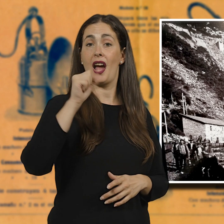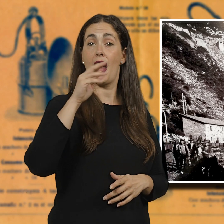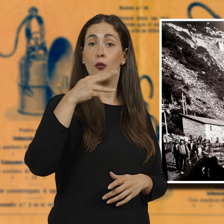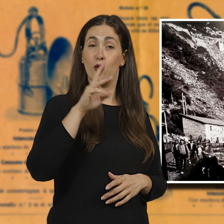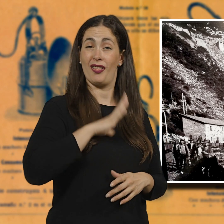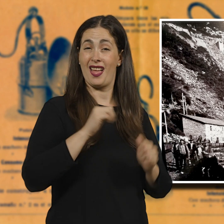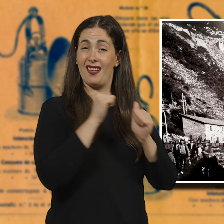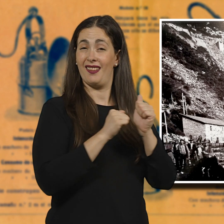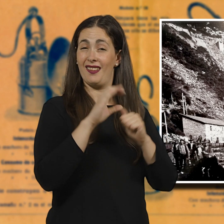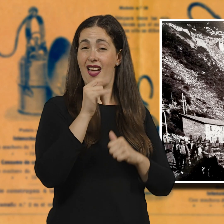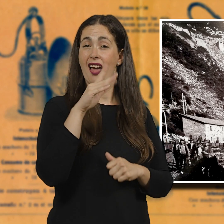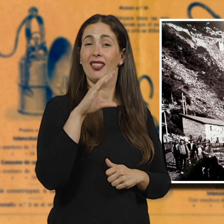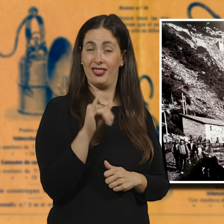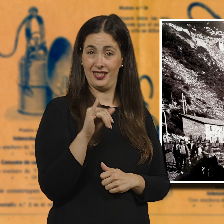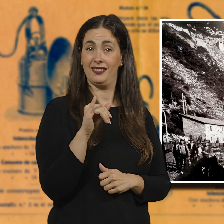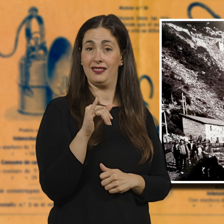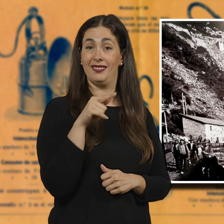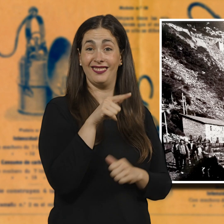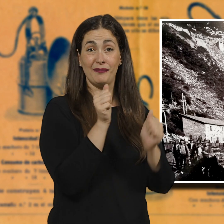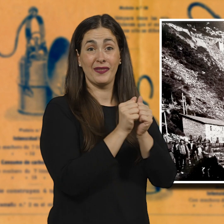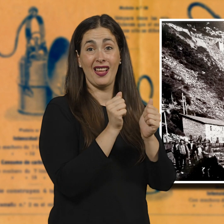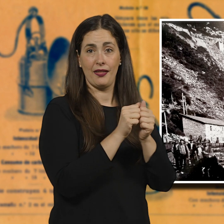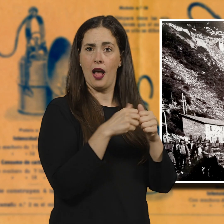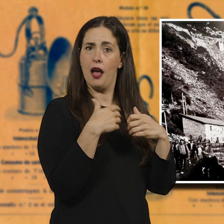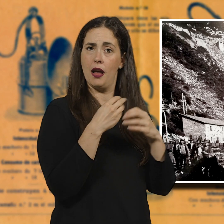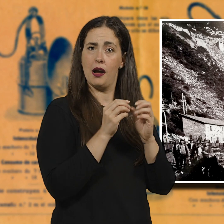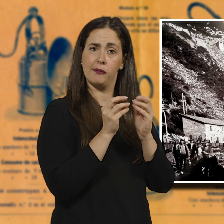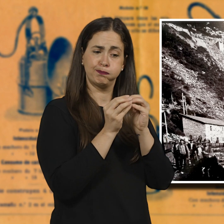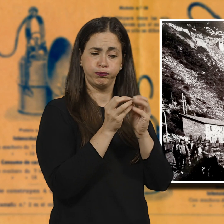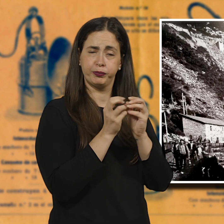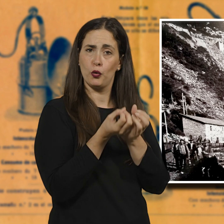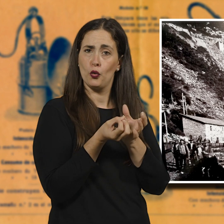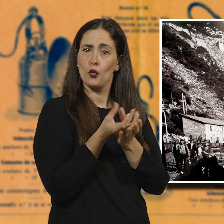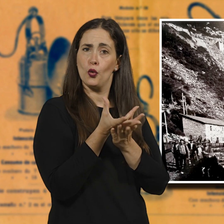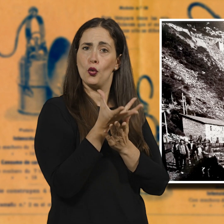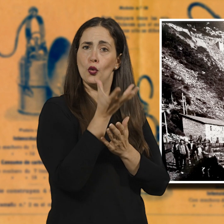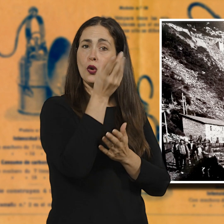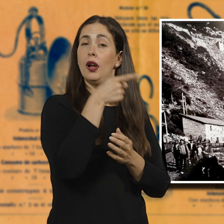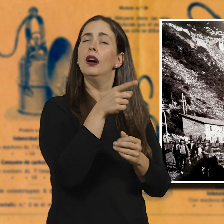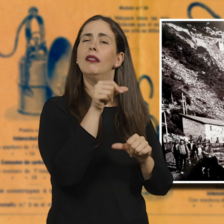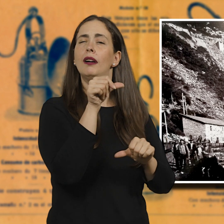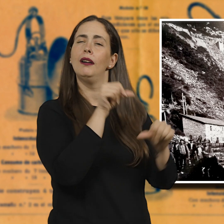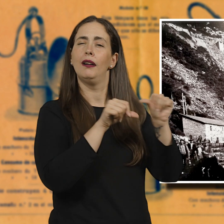El carbur de calci, la pedra que fa llum, fou un compost químic